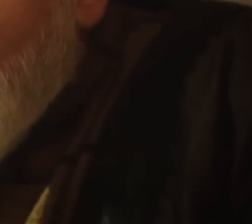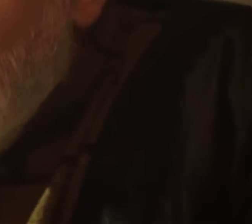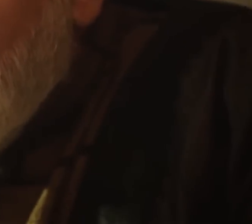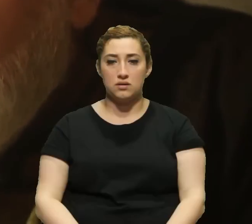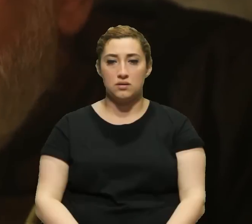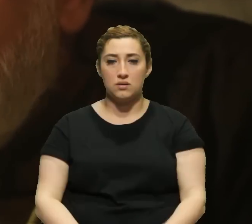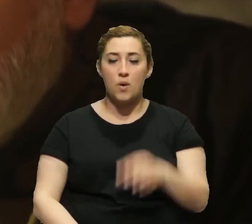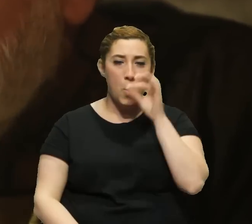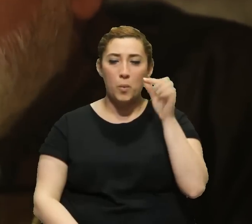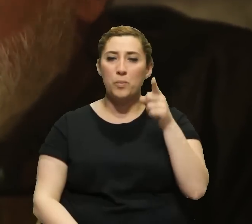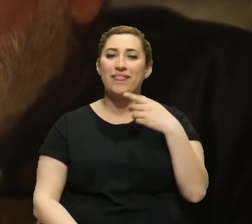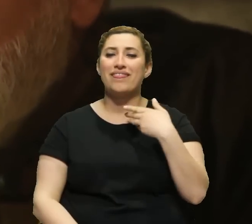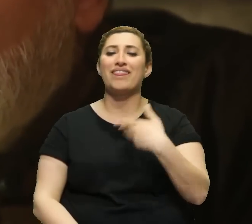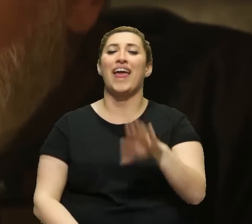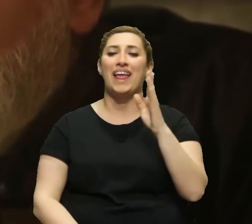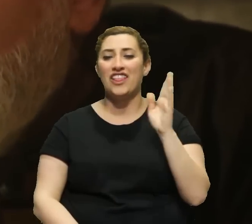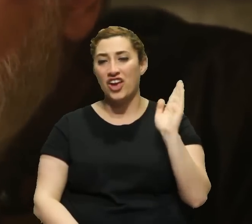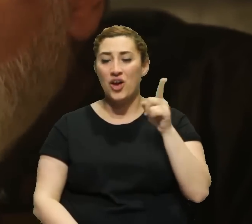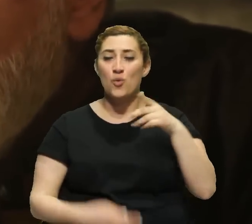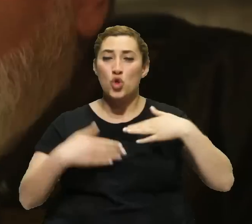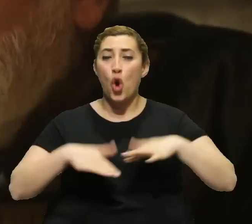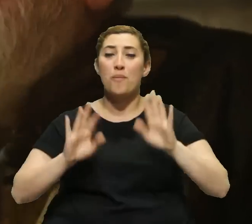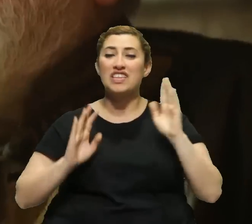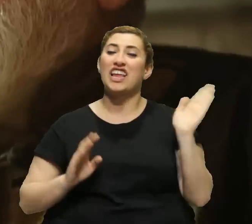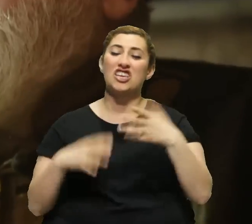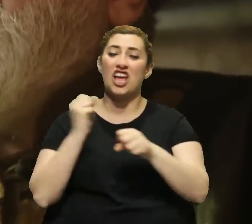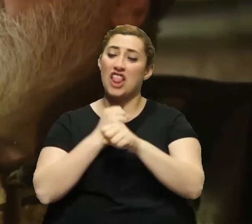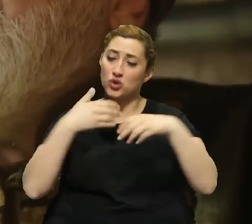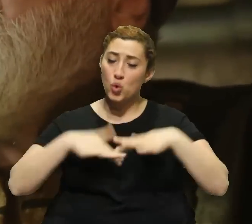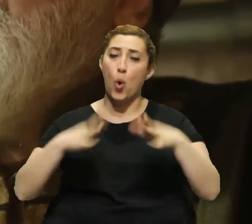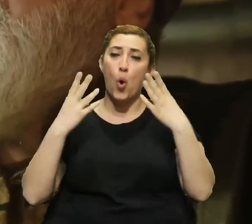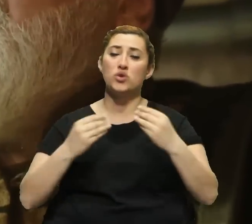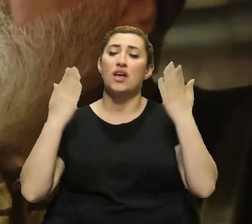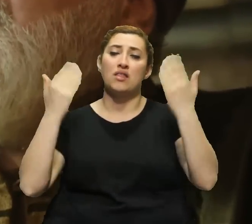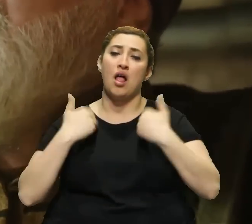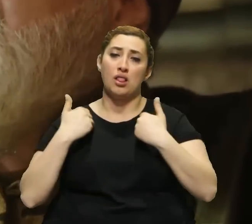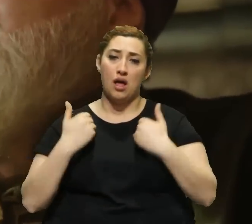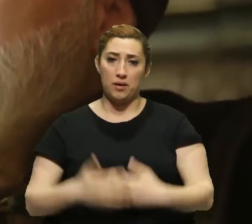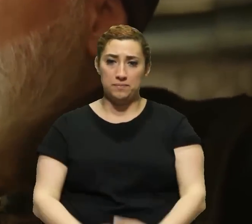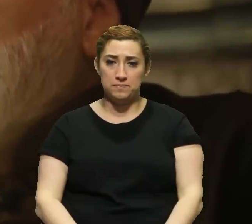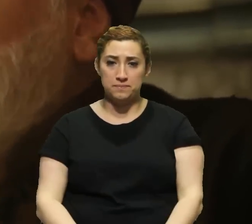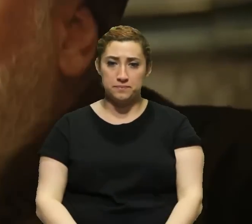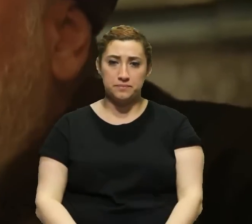Oğul diye bunu vereceğine taş vereydi Yüce Allah’ım.